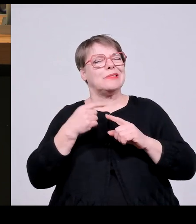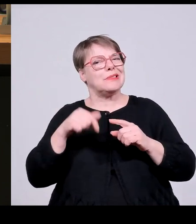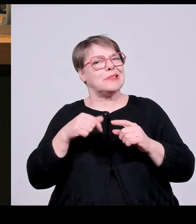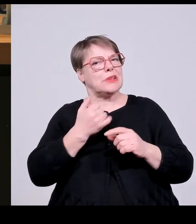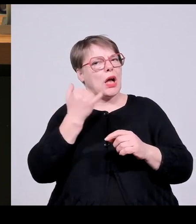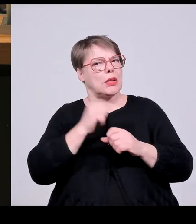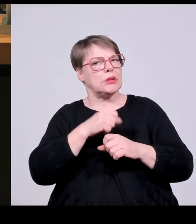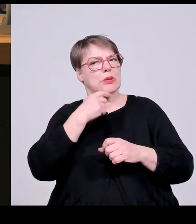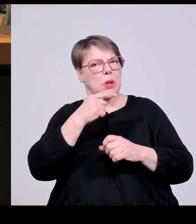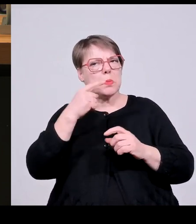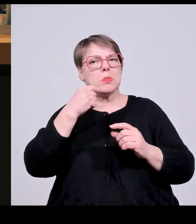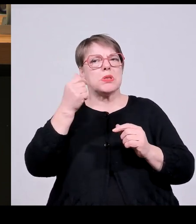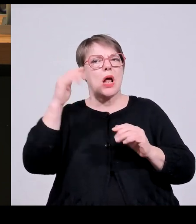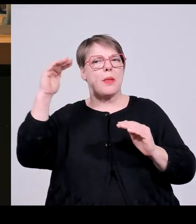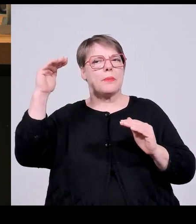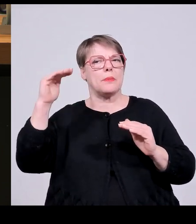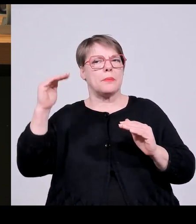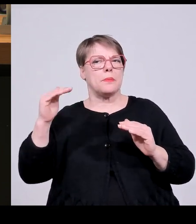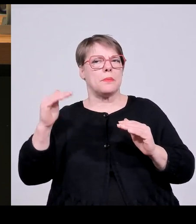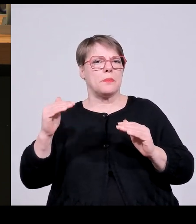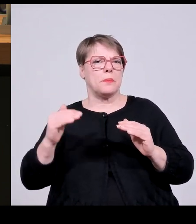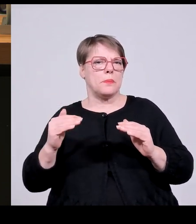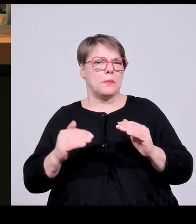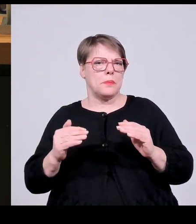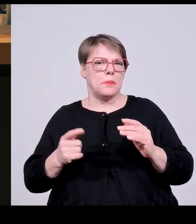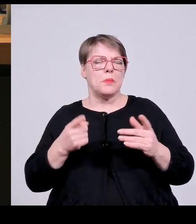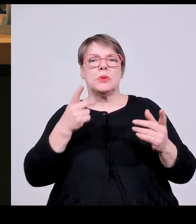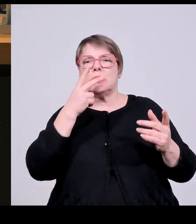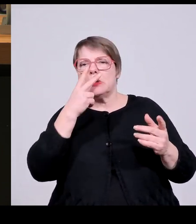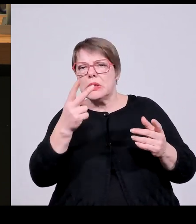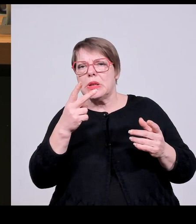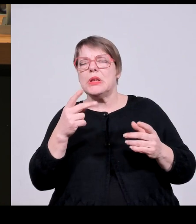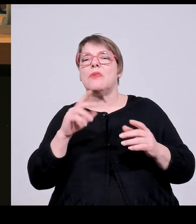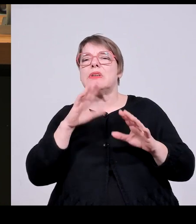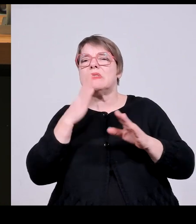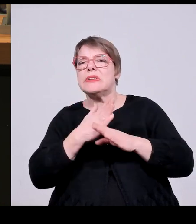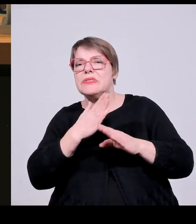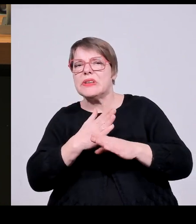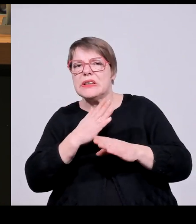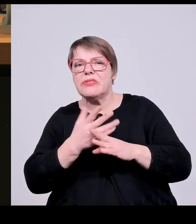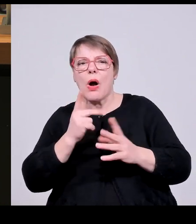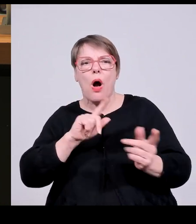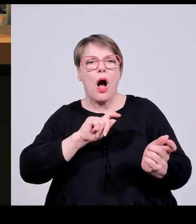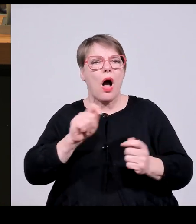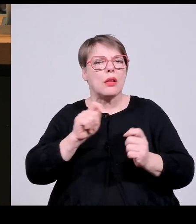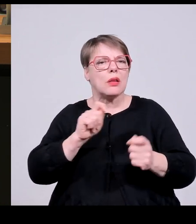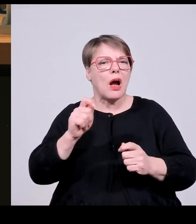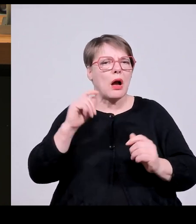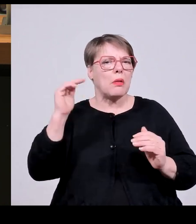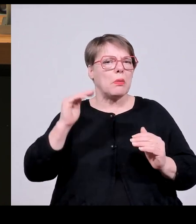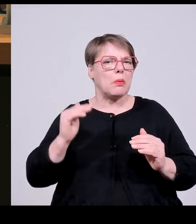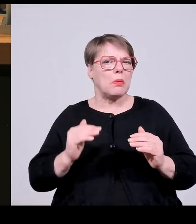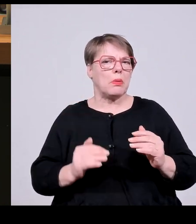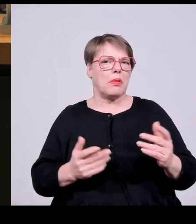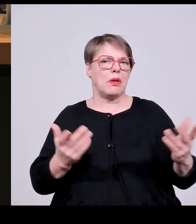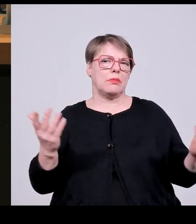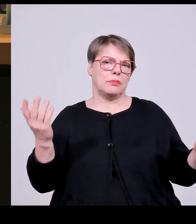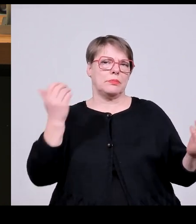Eine Bundesratsinitiative, die sie hier vorschlagen, halte ich nicht für sinnvoll. Frau Meister, wir sind ja beide mittelbar an der Bundesregierung